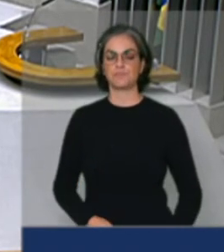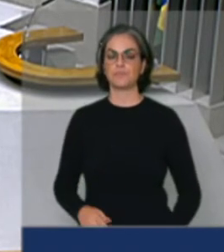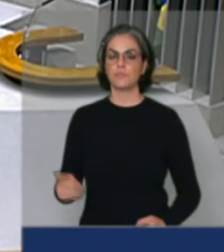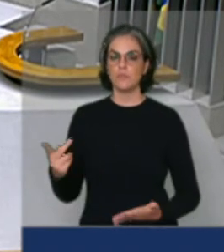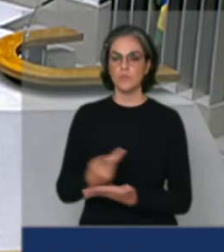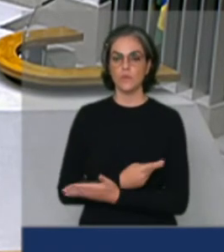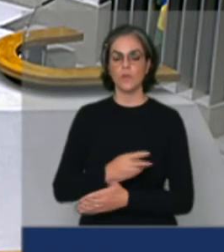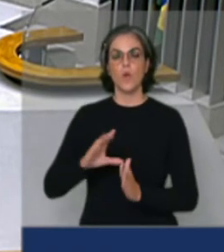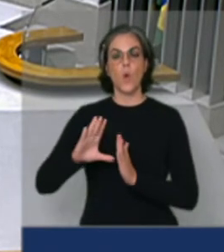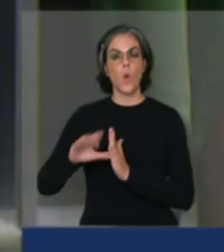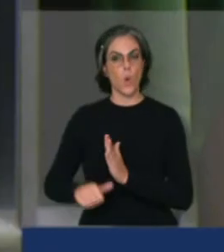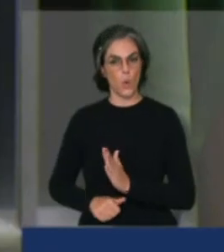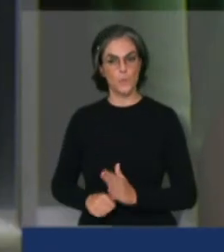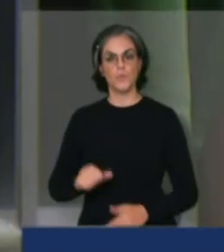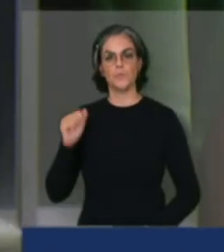ESTÁ ACONTECENDO NO BRASIL, A PARTIR DA PRIVATIZAÇÃO DO